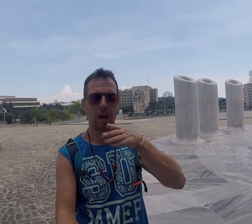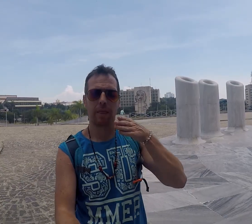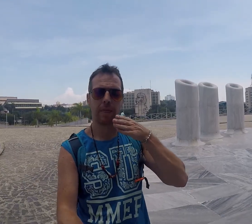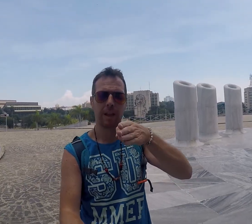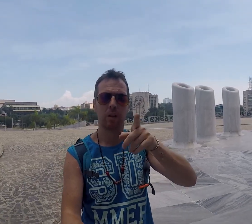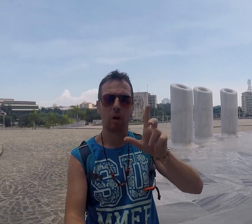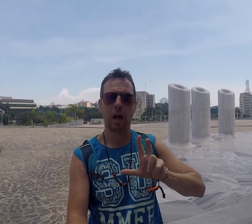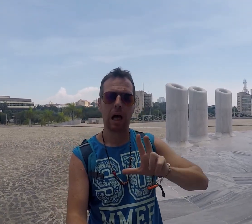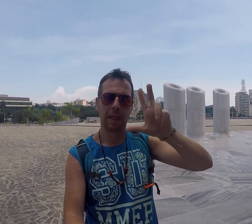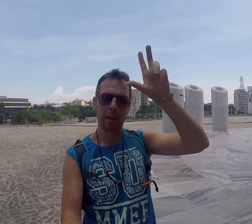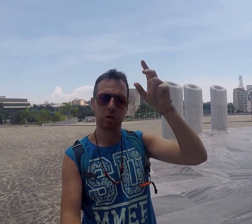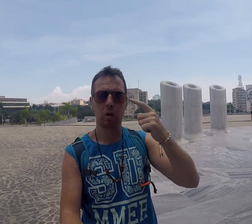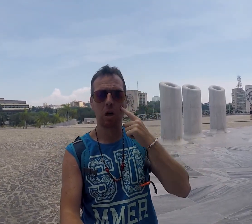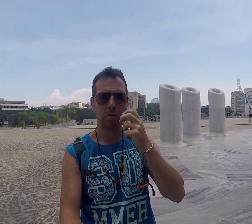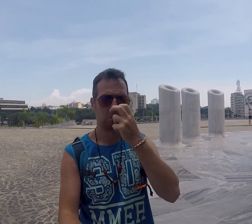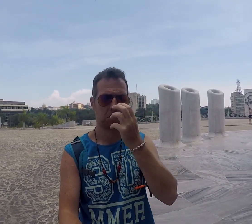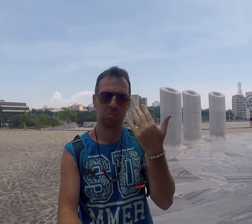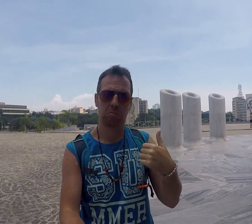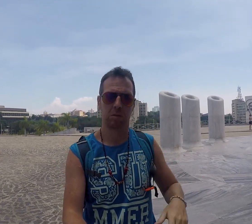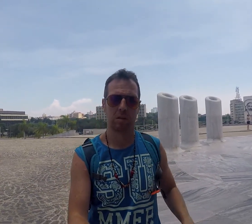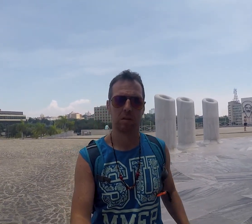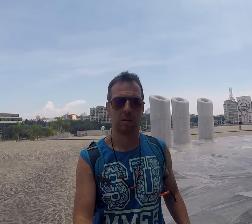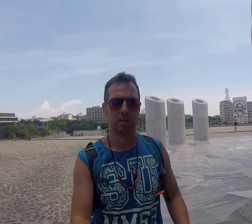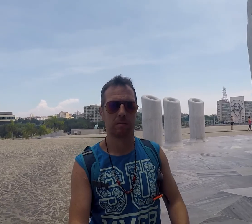Vamos a subir y echar un vistazo, vamos